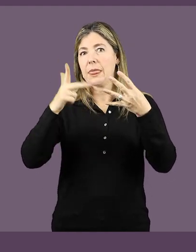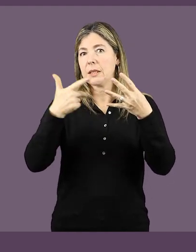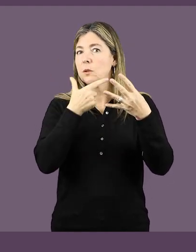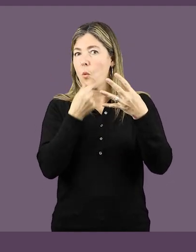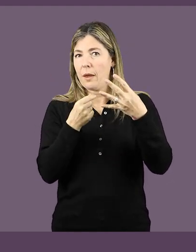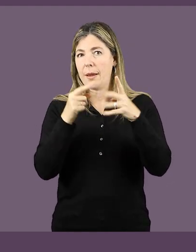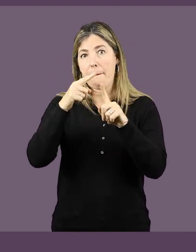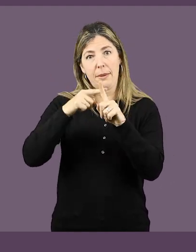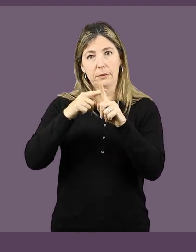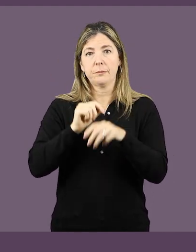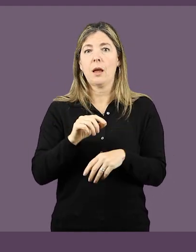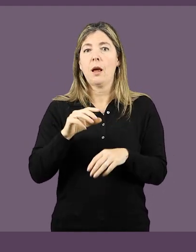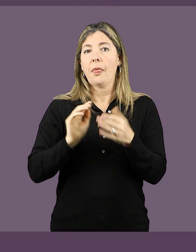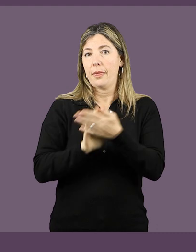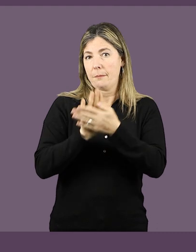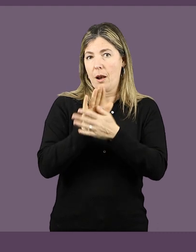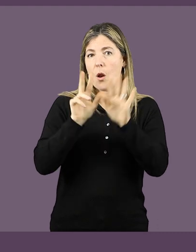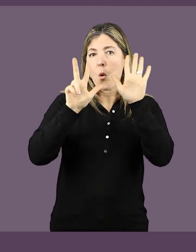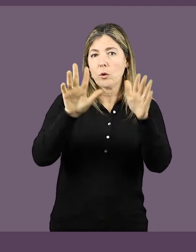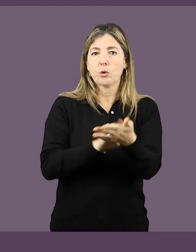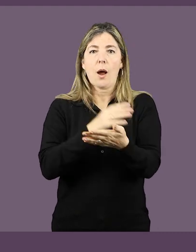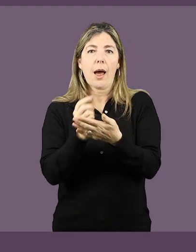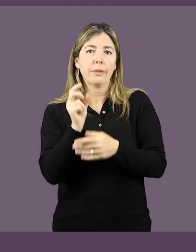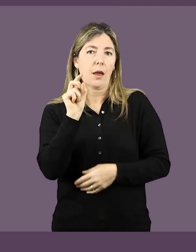ubicada en la calle Uruguay n° 1936.